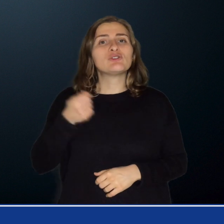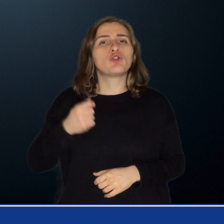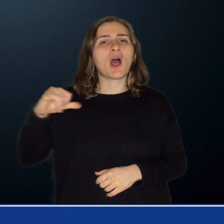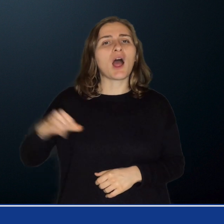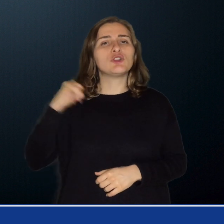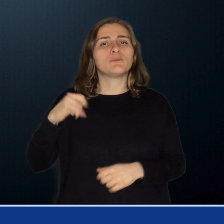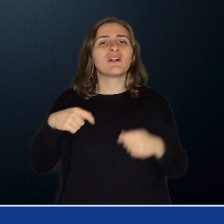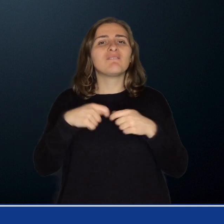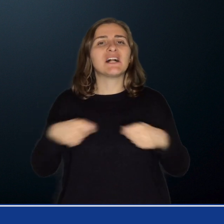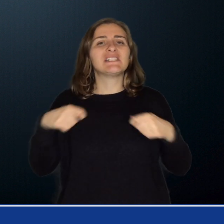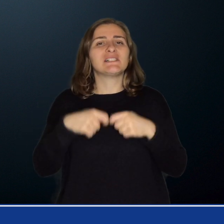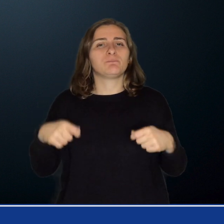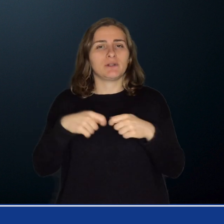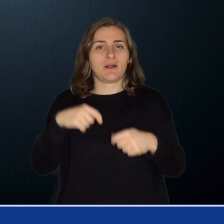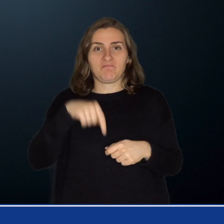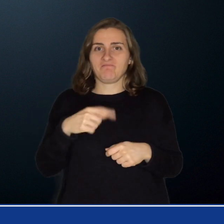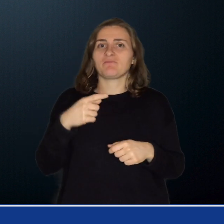PENSIONE ANTICIPATA FLESSIBILE